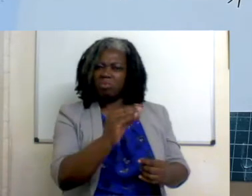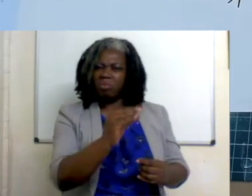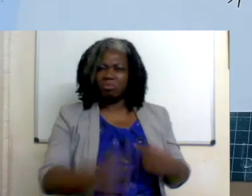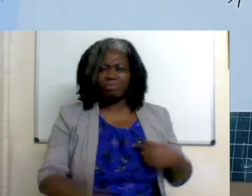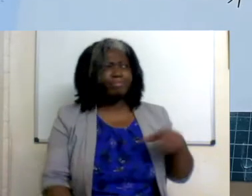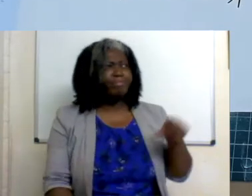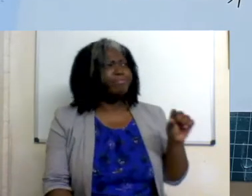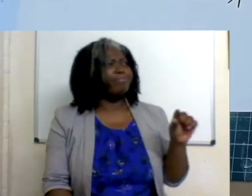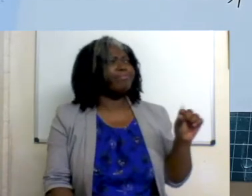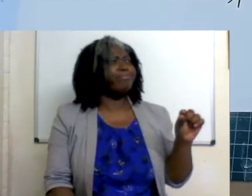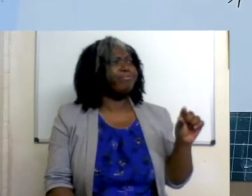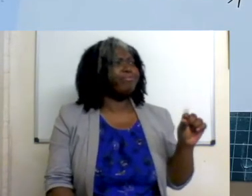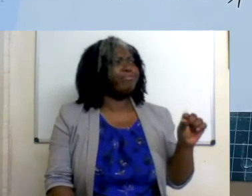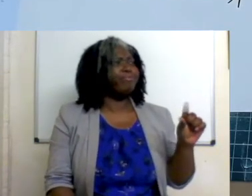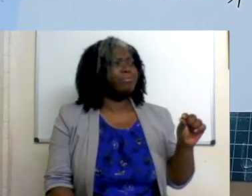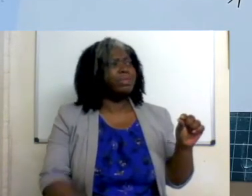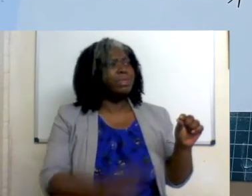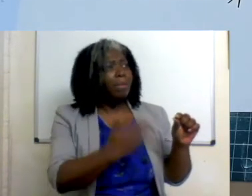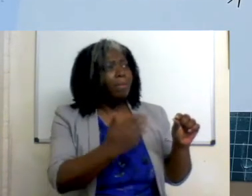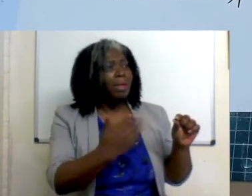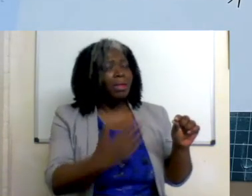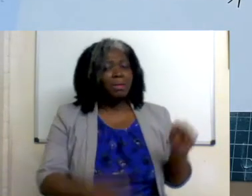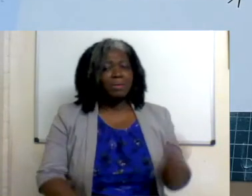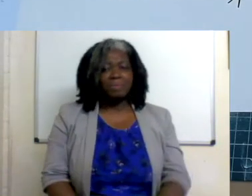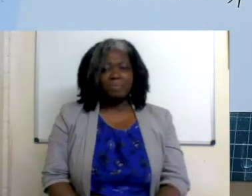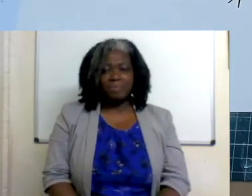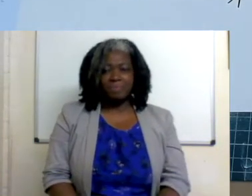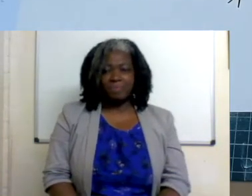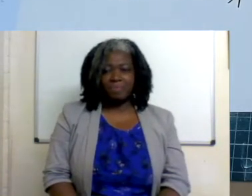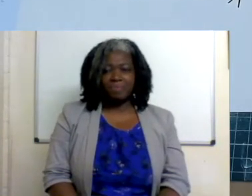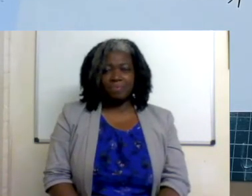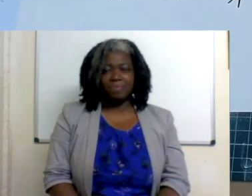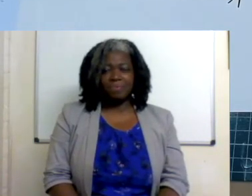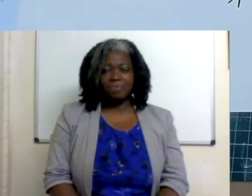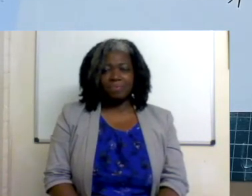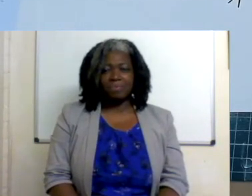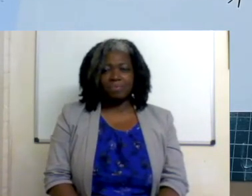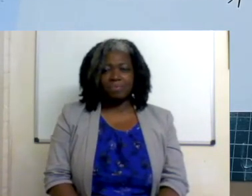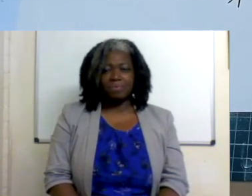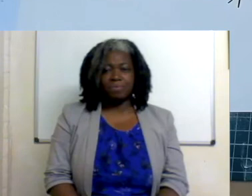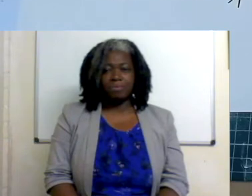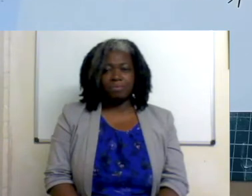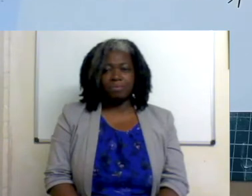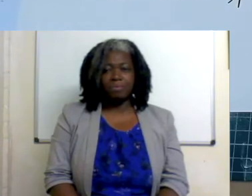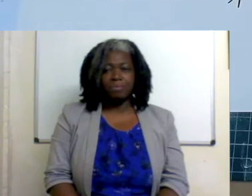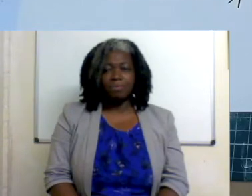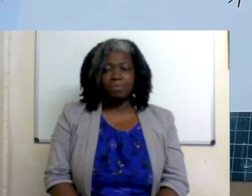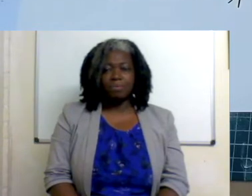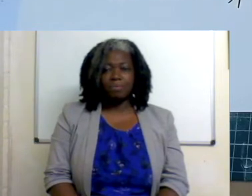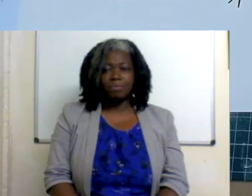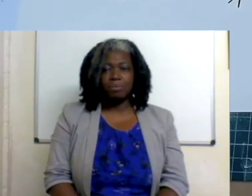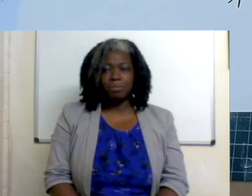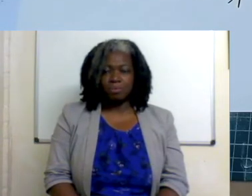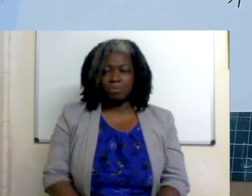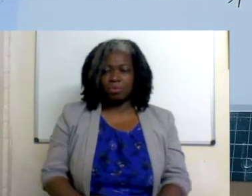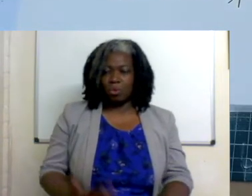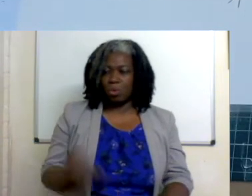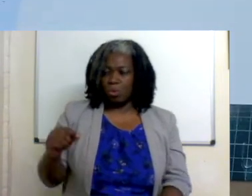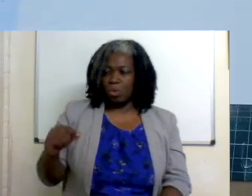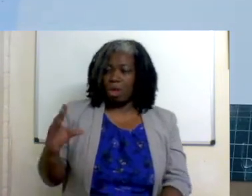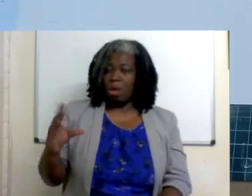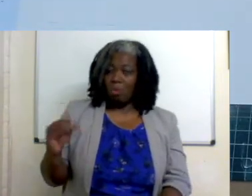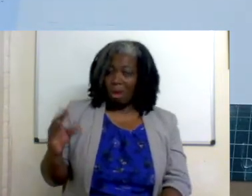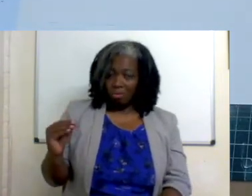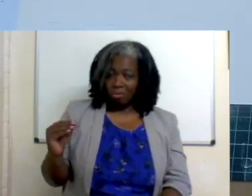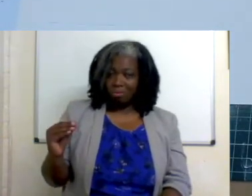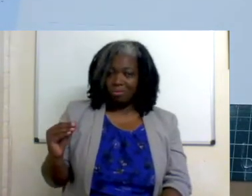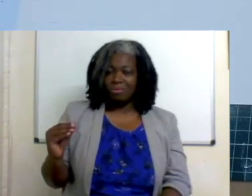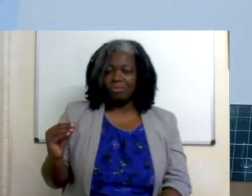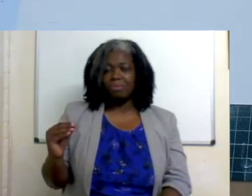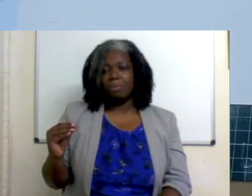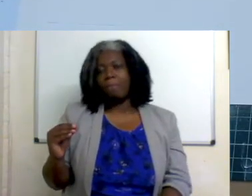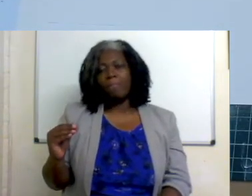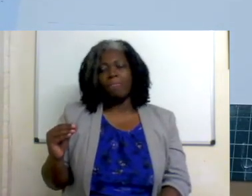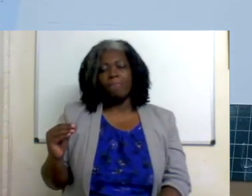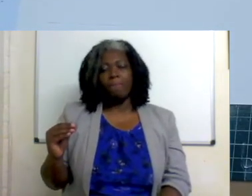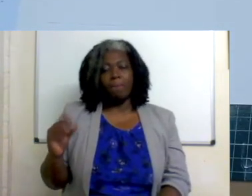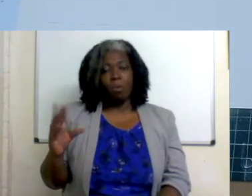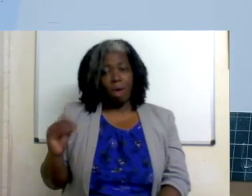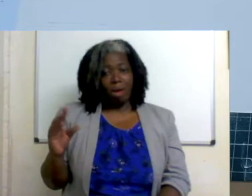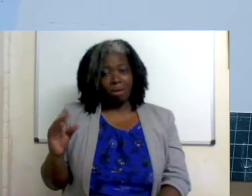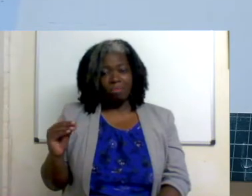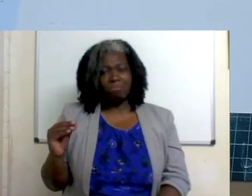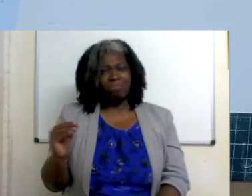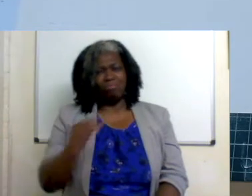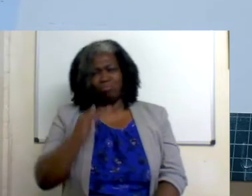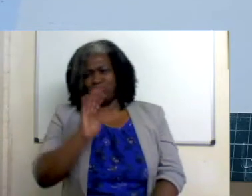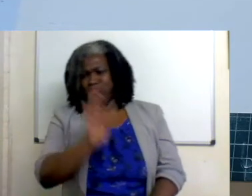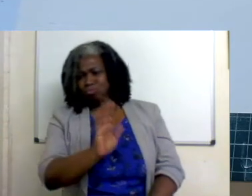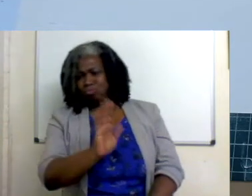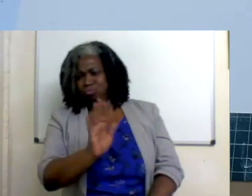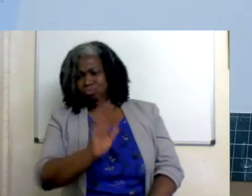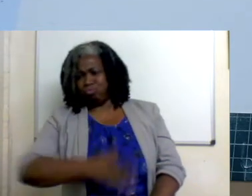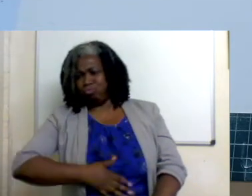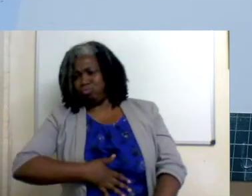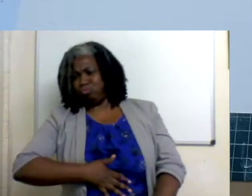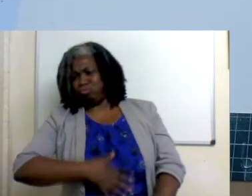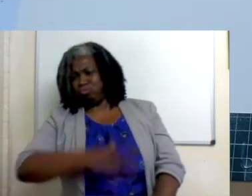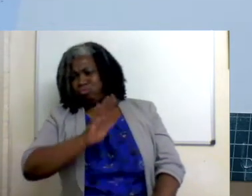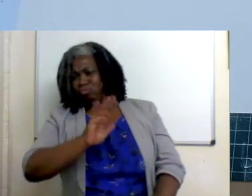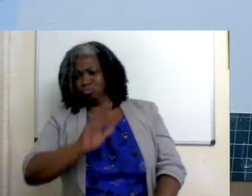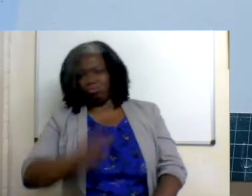presny opak. Chci to! Dej mi! Tak, kvak! Kvak! Uz ne vic chleba. Kaaav!